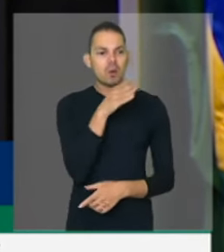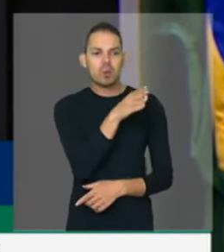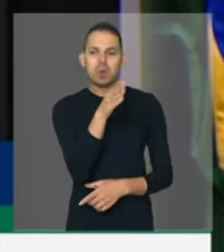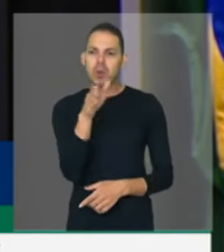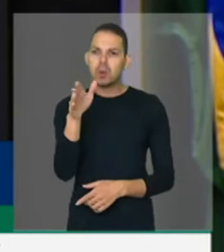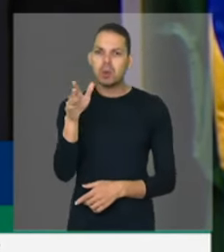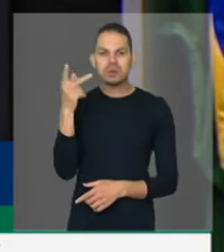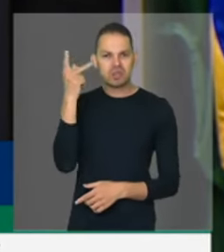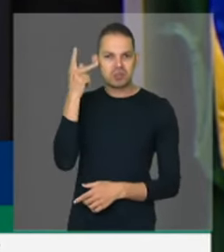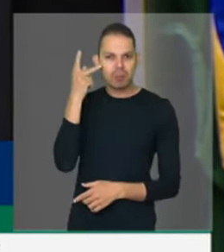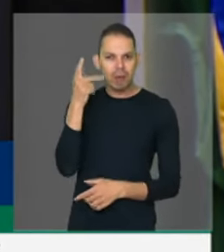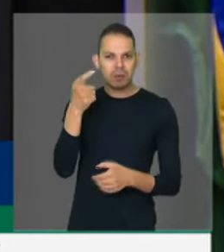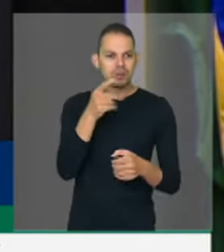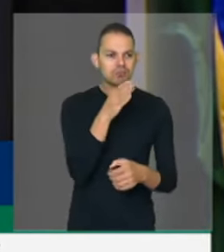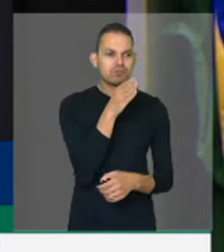PAULO E O DESESPERO, O DESESPERO ATINGE FAMÍLIAS,